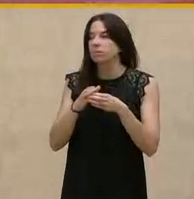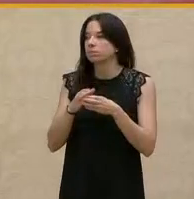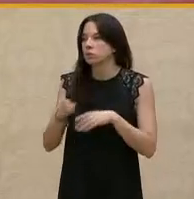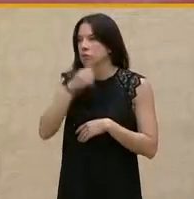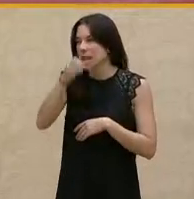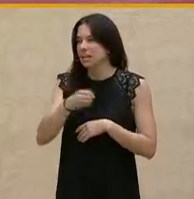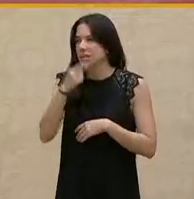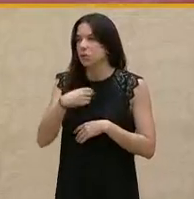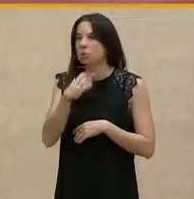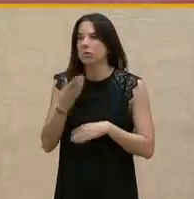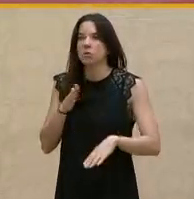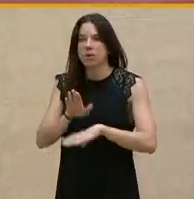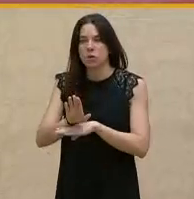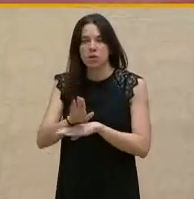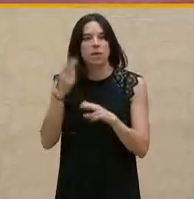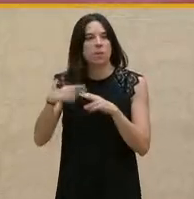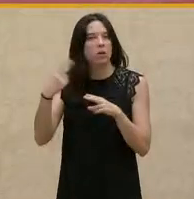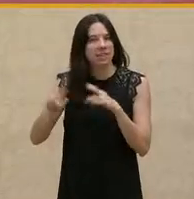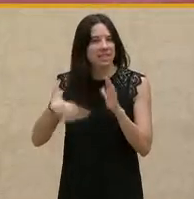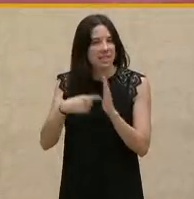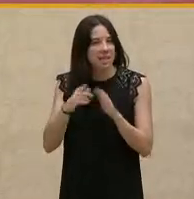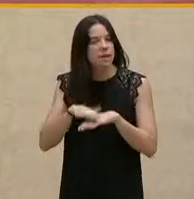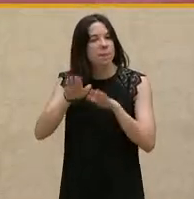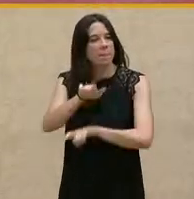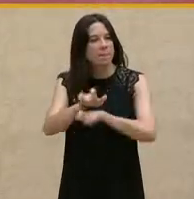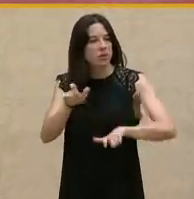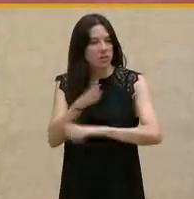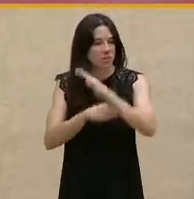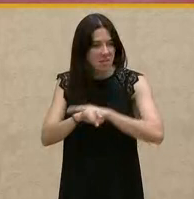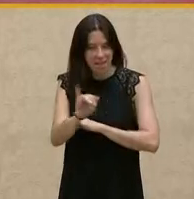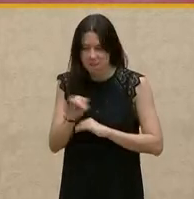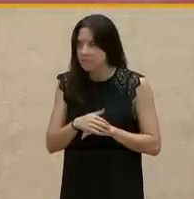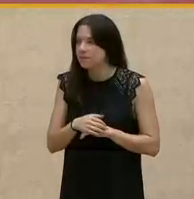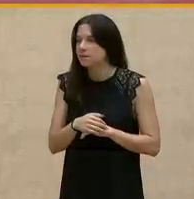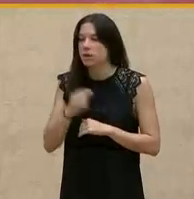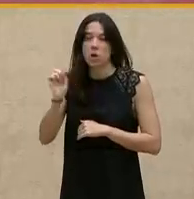las políticas integrales en favor de las personas con discapacidad, lo primero que quiero hacer es